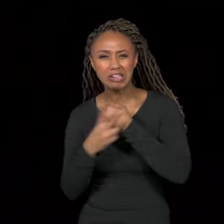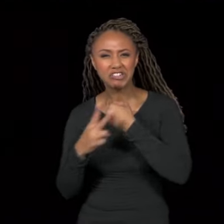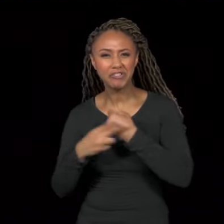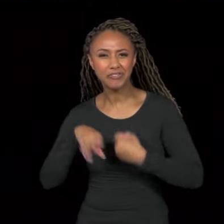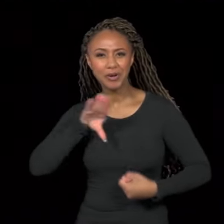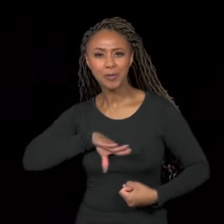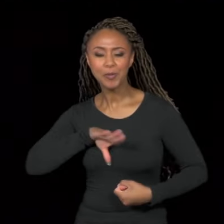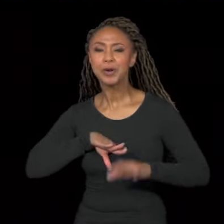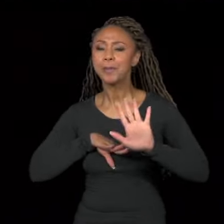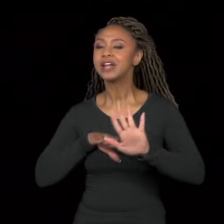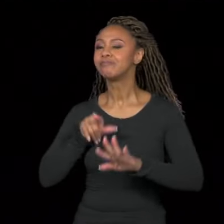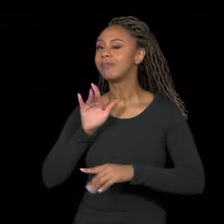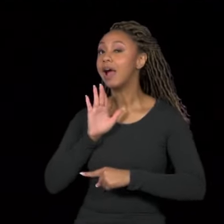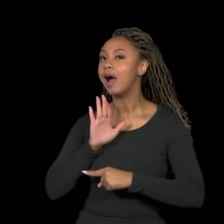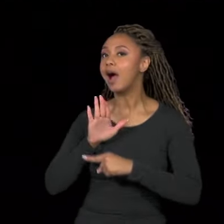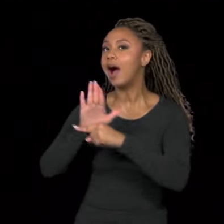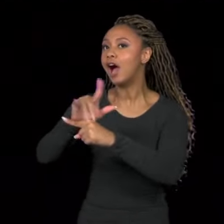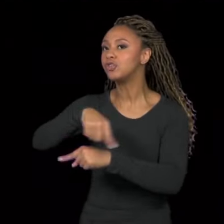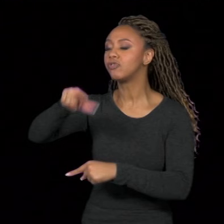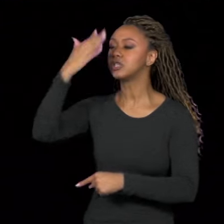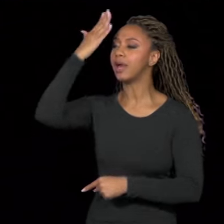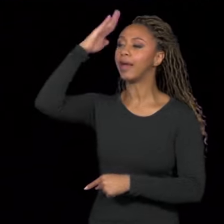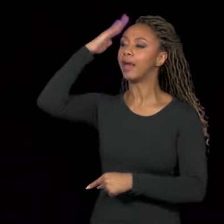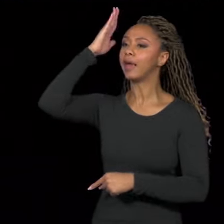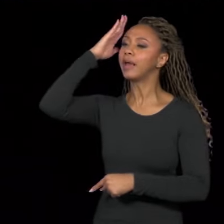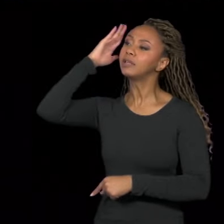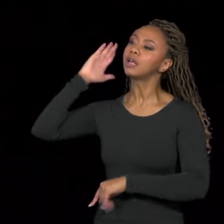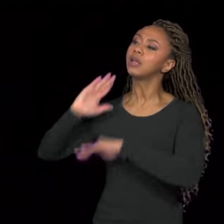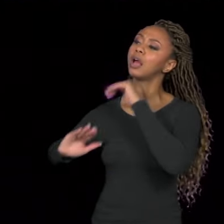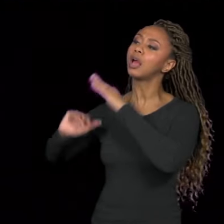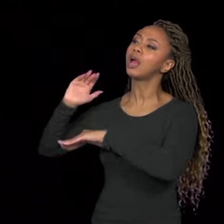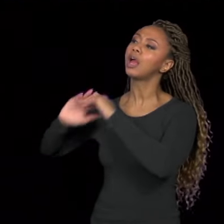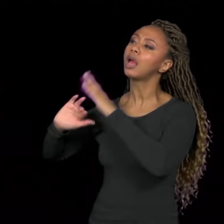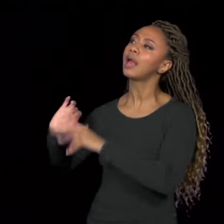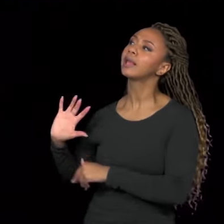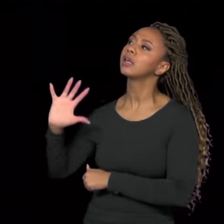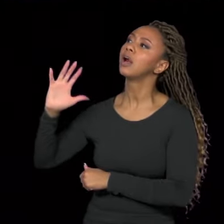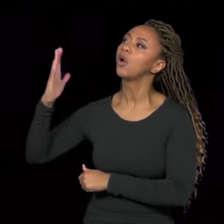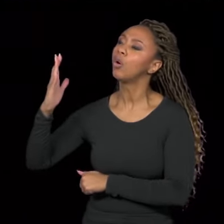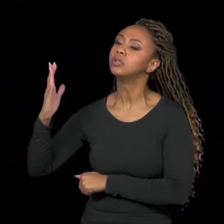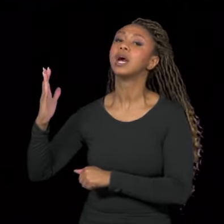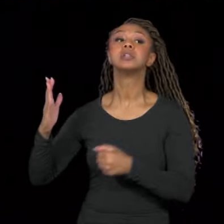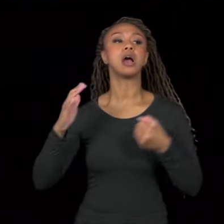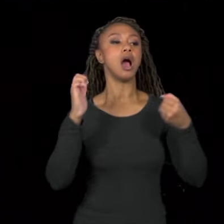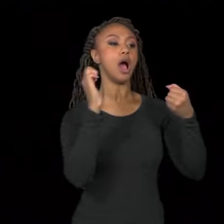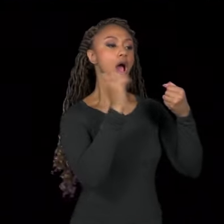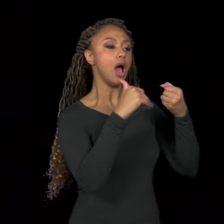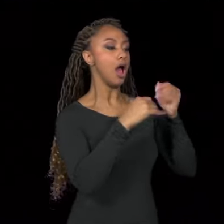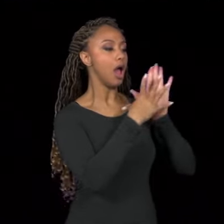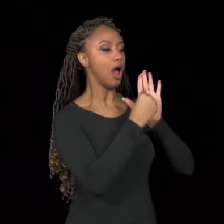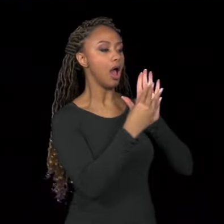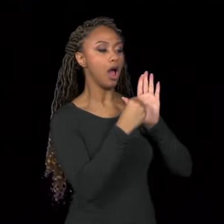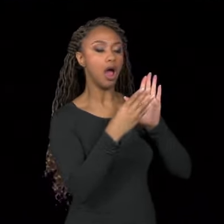ACONTECENDO NO DIA A DIA E CONSEGUIR TRAZER PARA UM PROJETO DE MODELAGEM CONCEITUAL, NO MODELO DE ENTIDADE-RELACIONAMENTO.